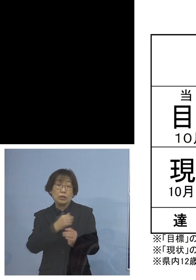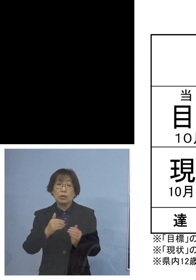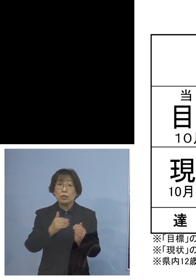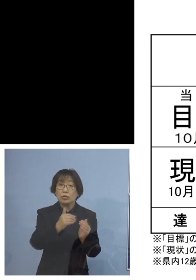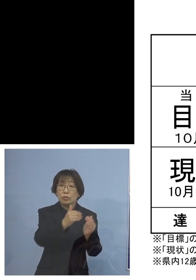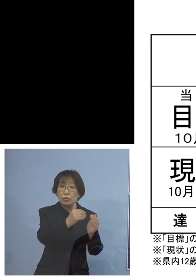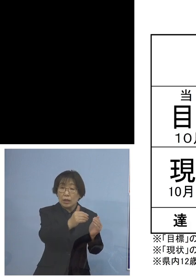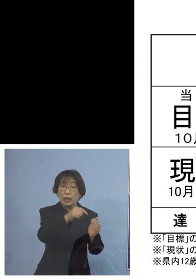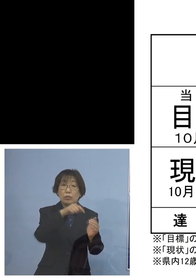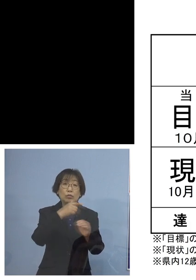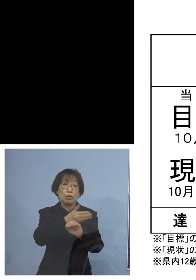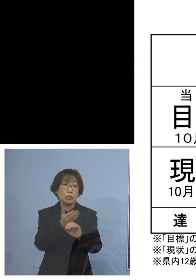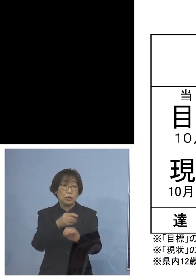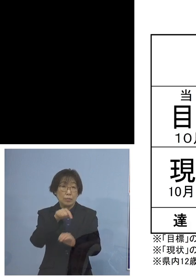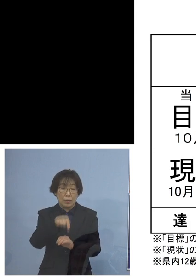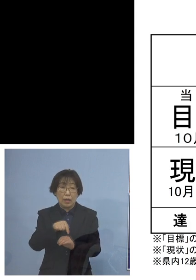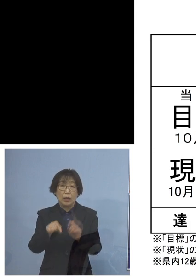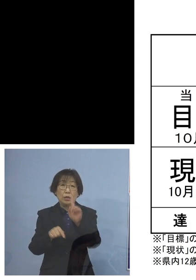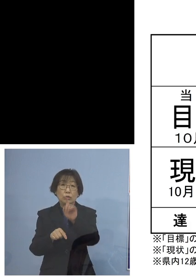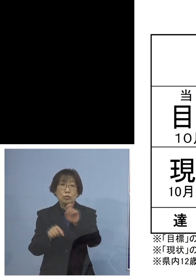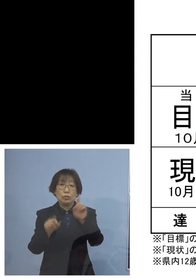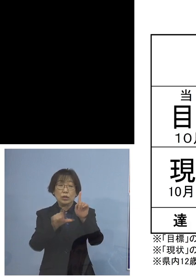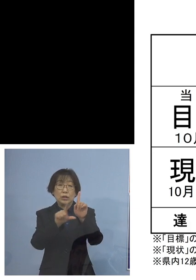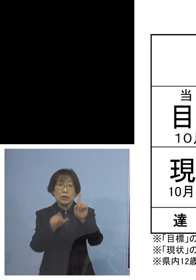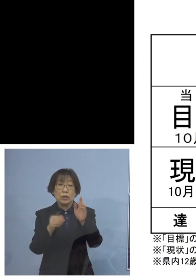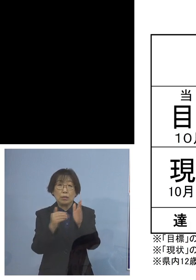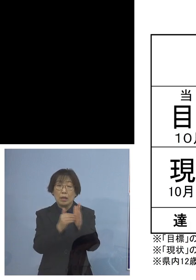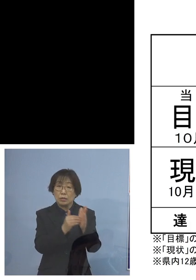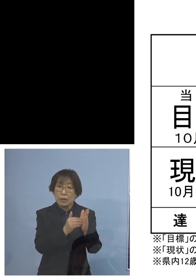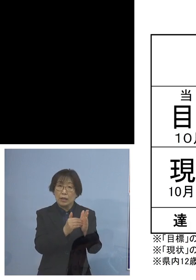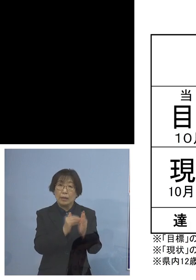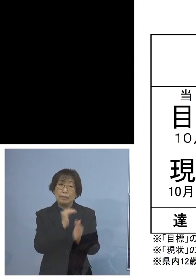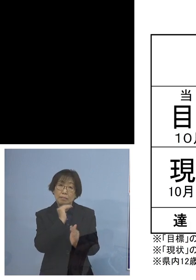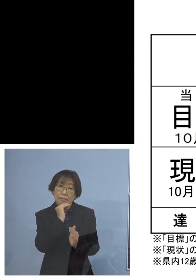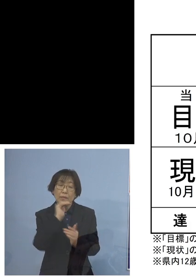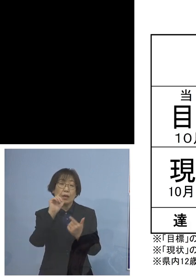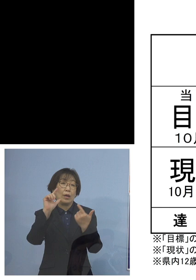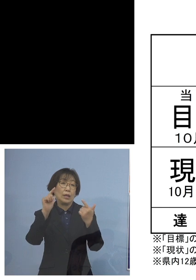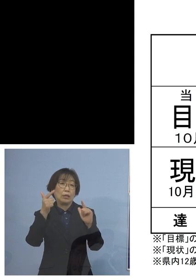11月までというわけにいかず やはり10月末までに